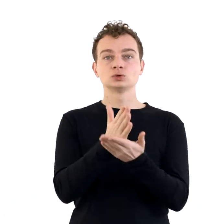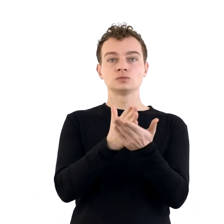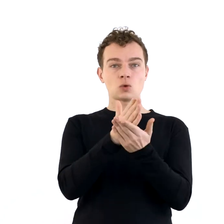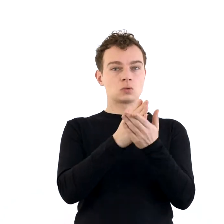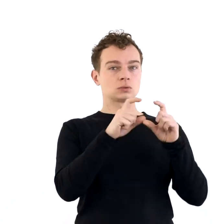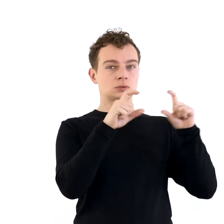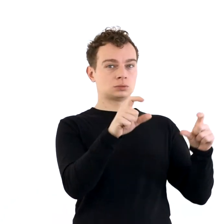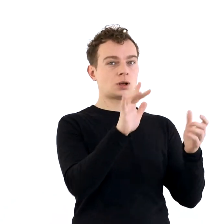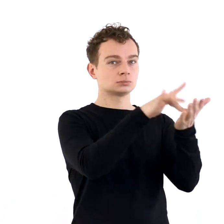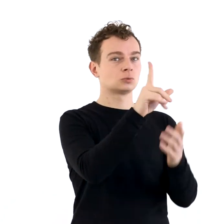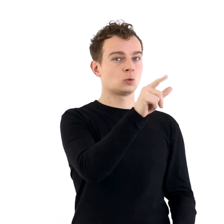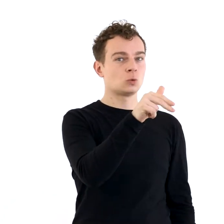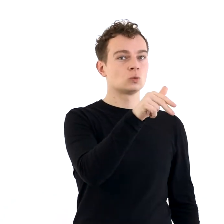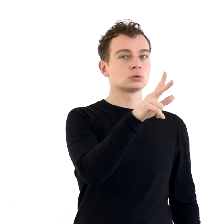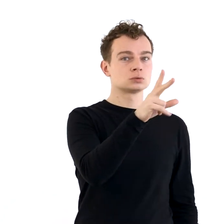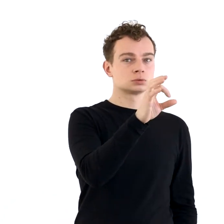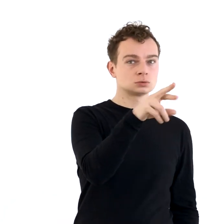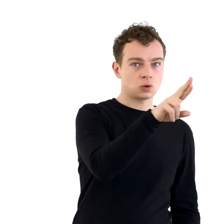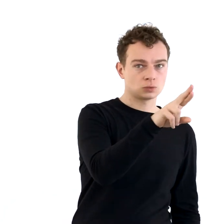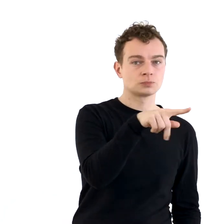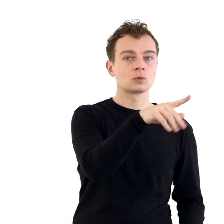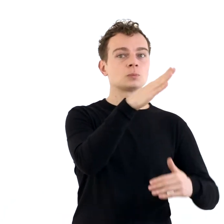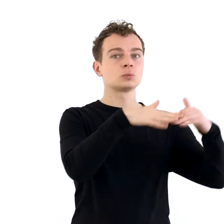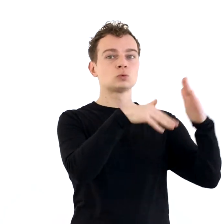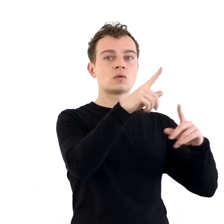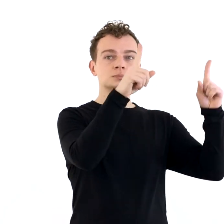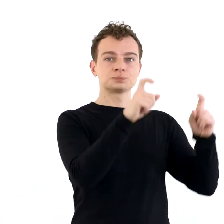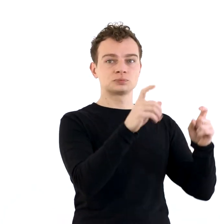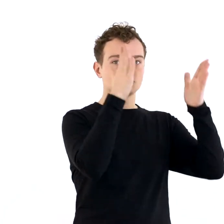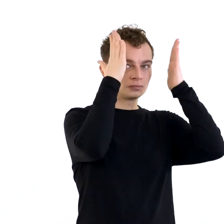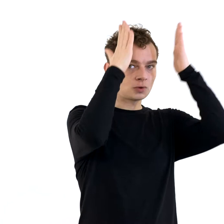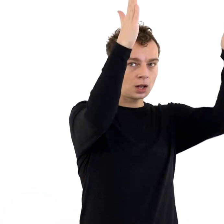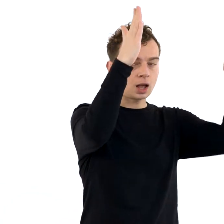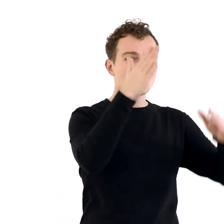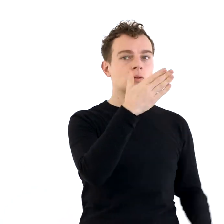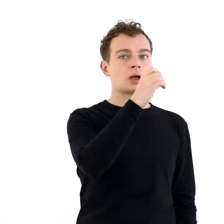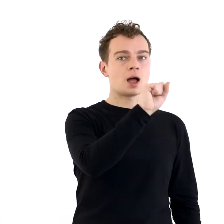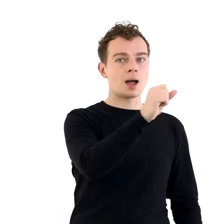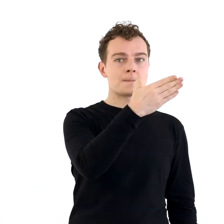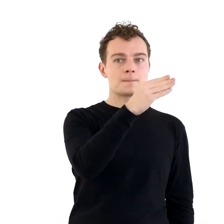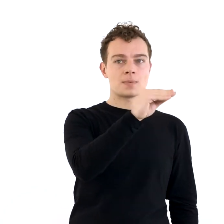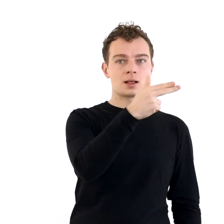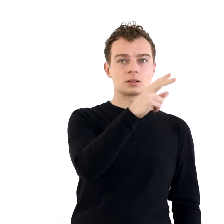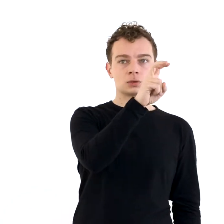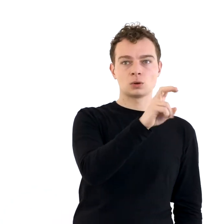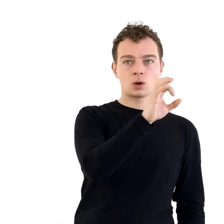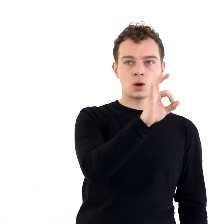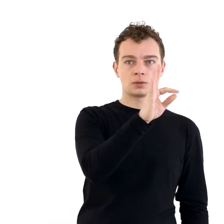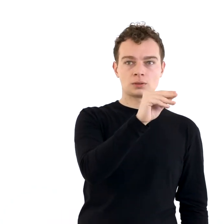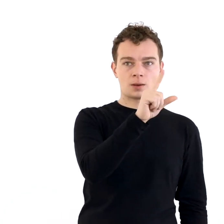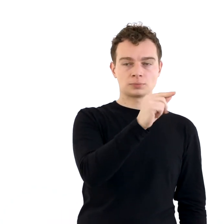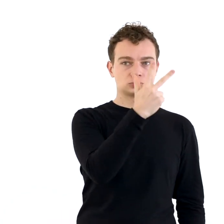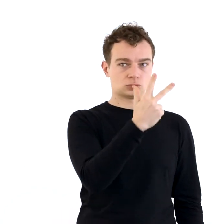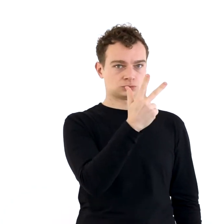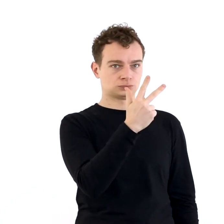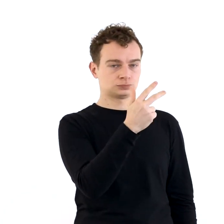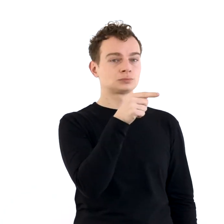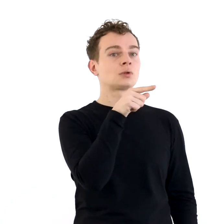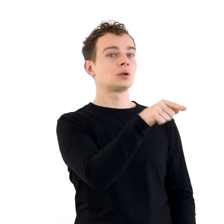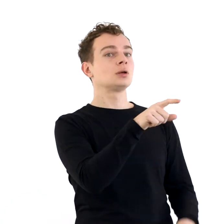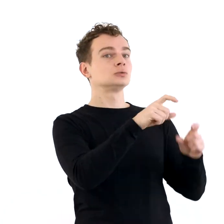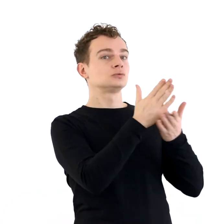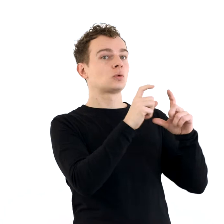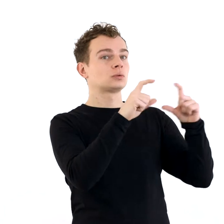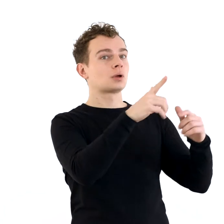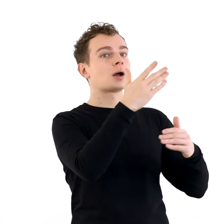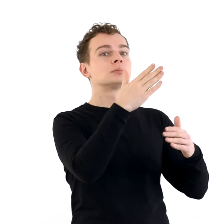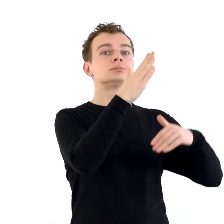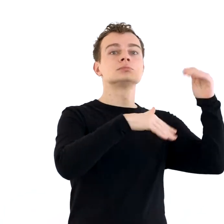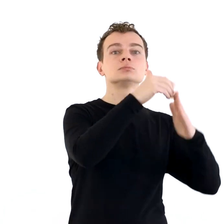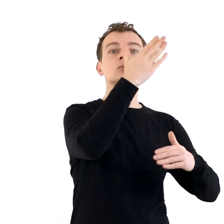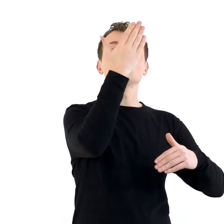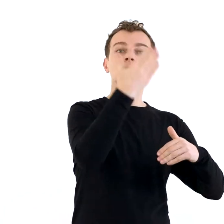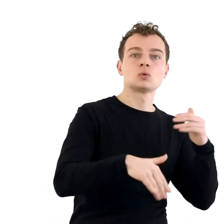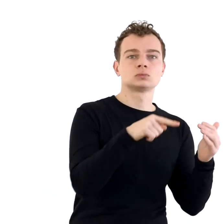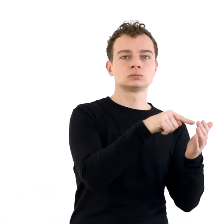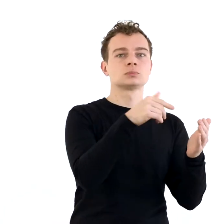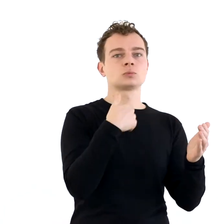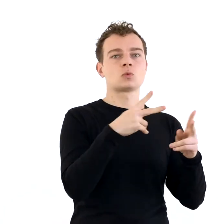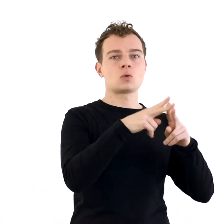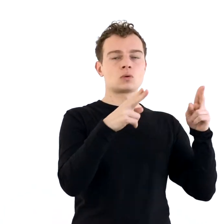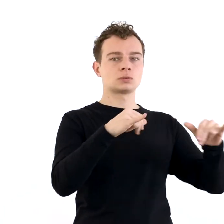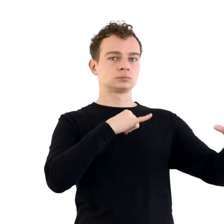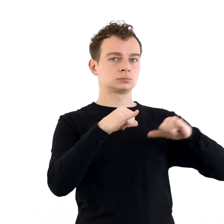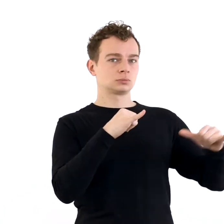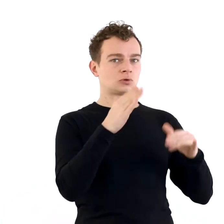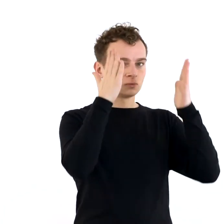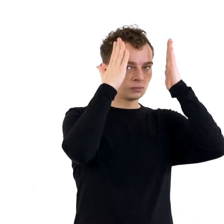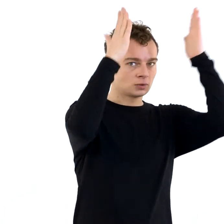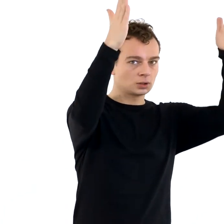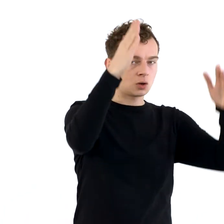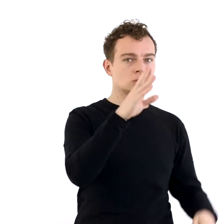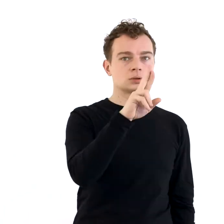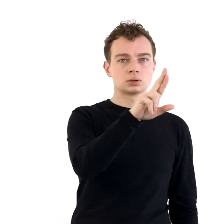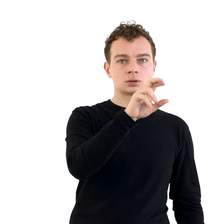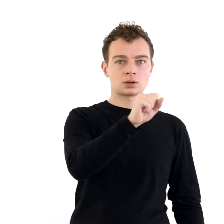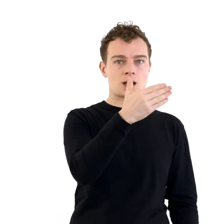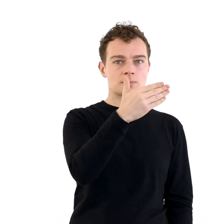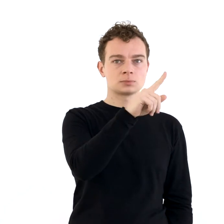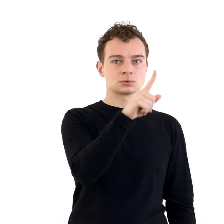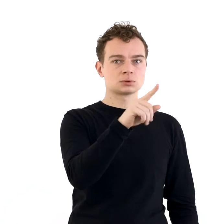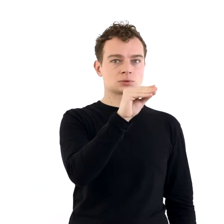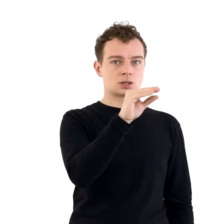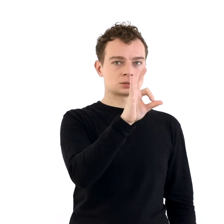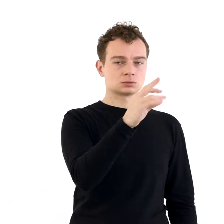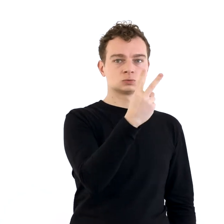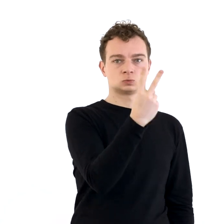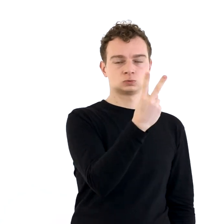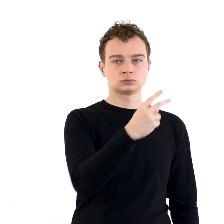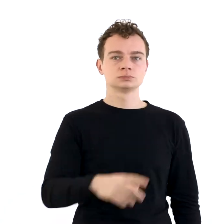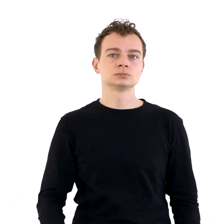Budowę świątyni rozpoczął faraon Amenhotep III, a ostateczny kształt otrzymała za czasów faraona Ramzesa II.